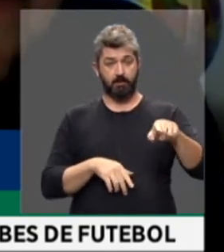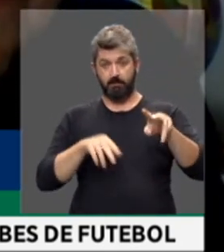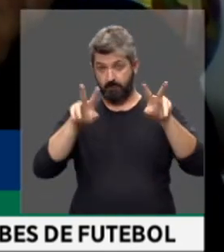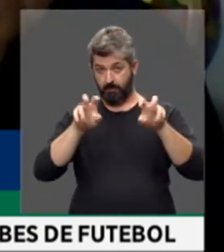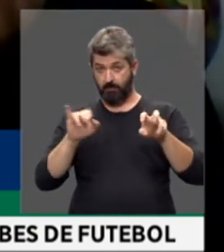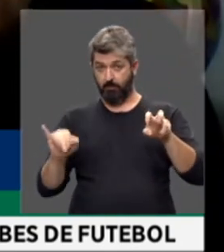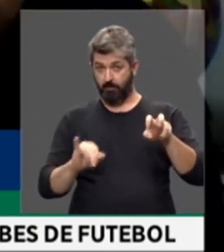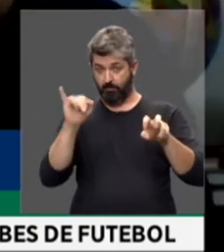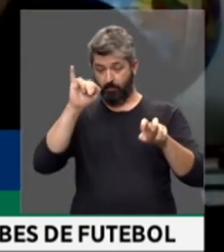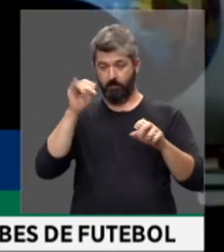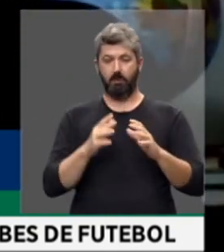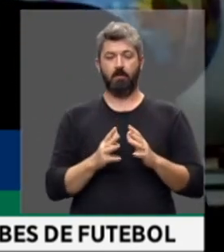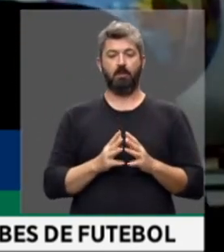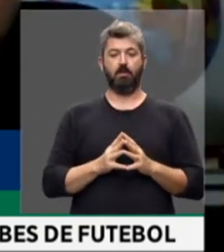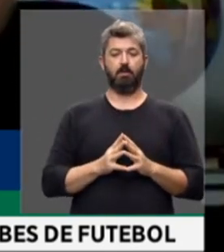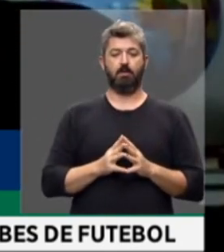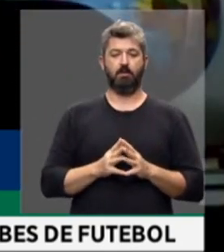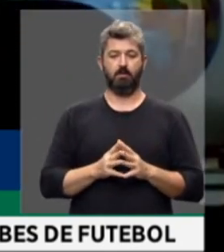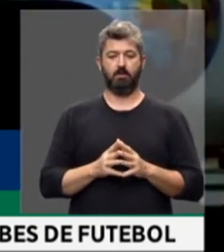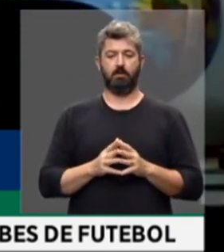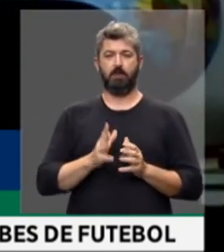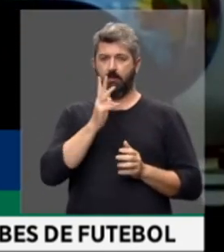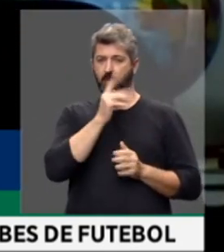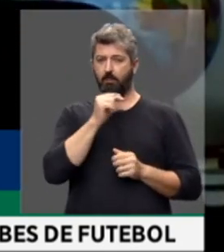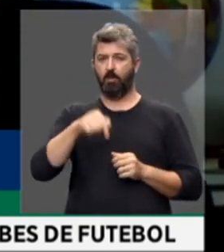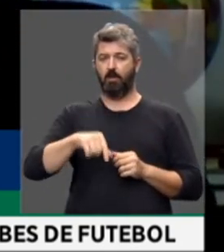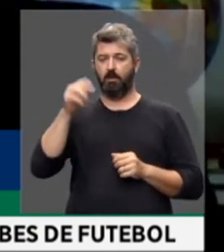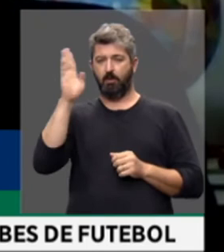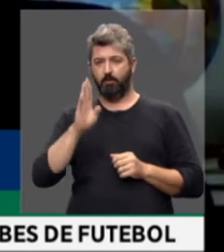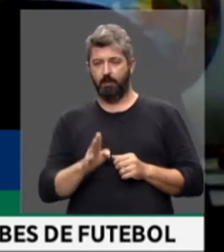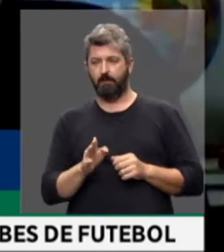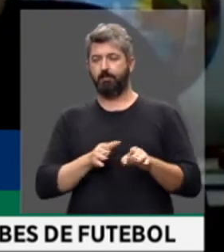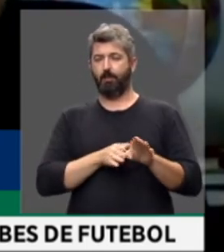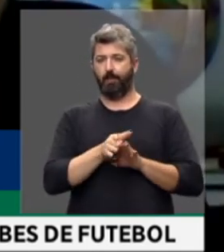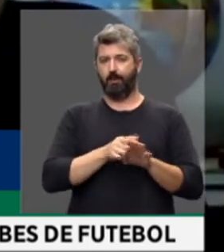FAVORÁVEL E EXATAMENTE PARA DAR ESSA SEGURANÇA E MUITAS VEZES... ESSE É UM TEMA IMPORTANTE. NÓS... DEMORAMOS